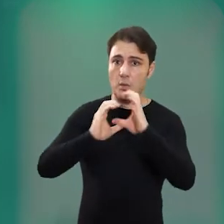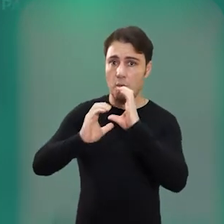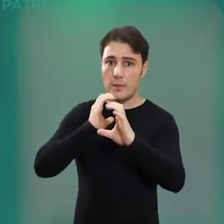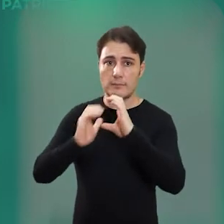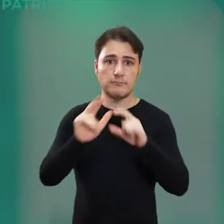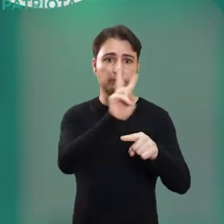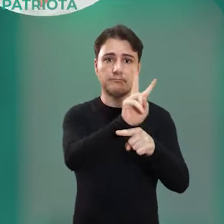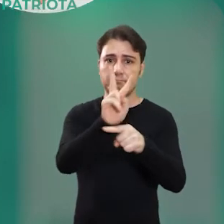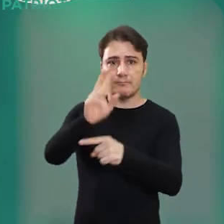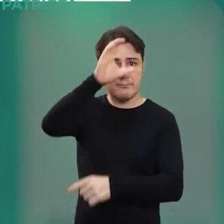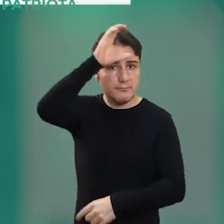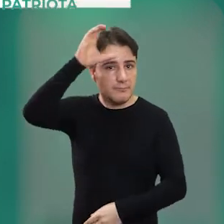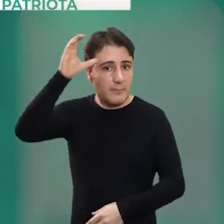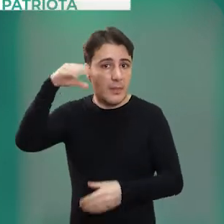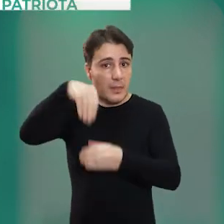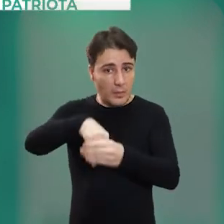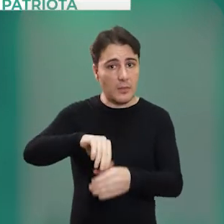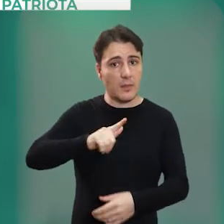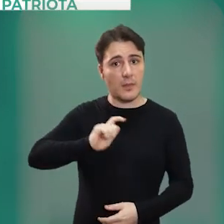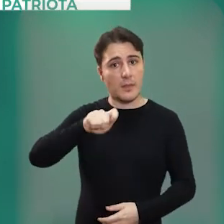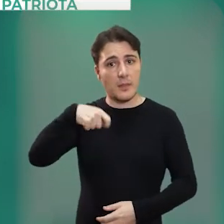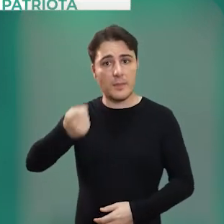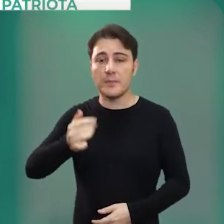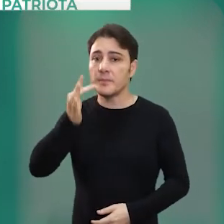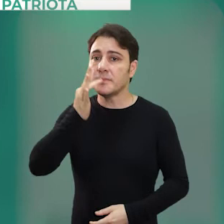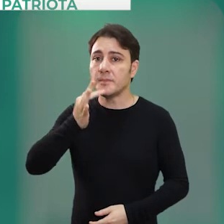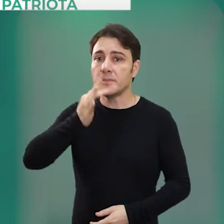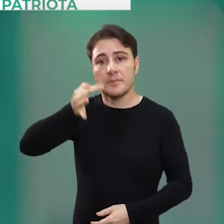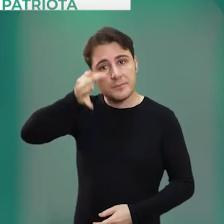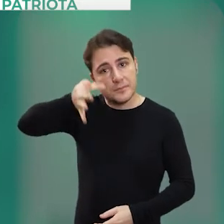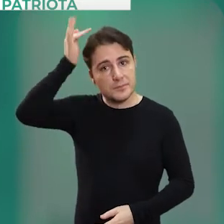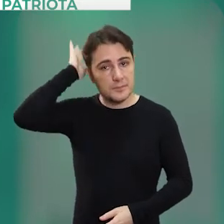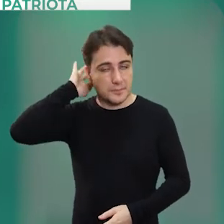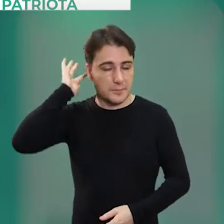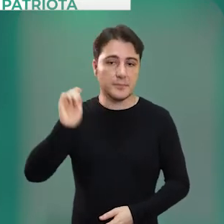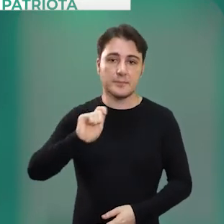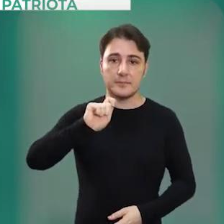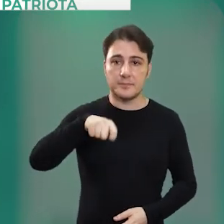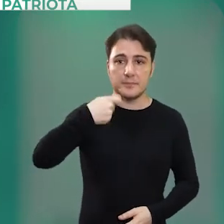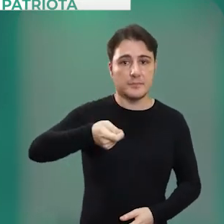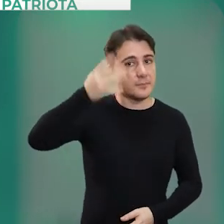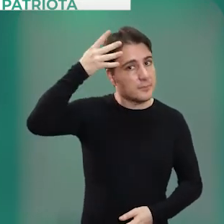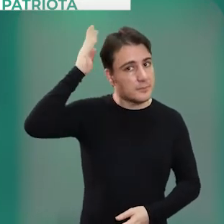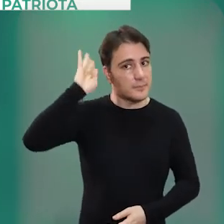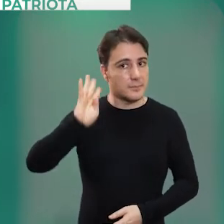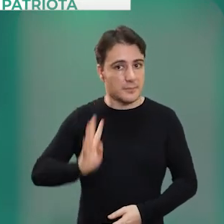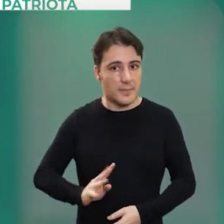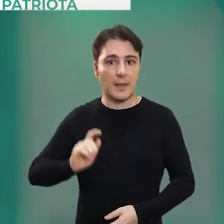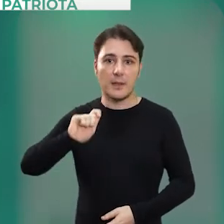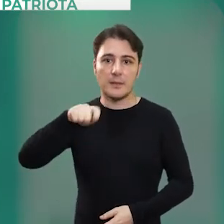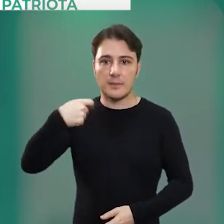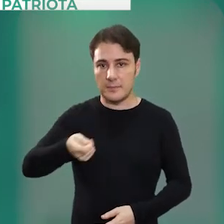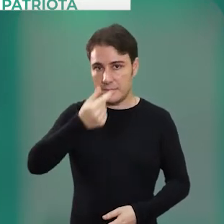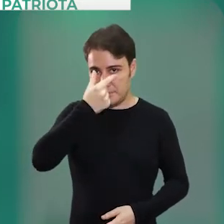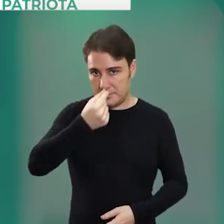fim, a comissão de cultura, esportes, comunicação e proteção ao consumidor será conduzida por Fabi